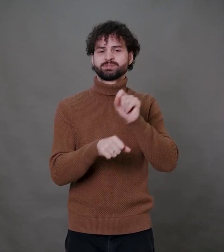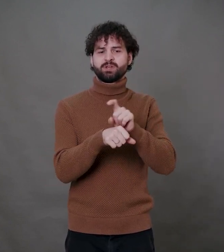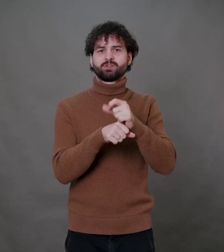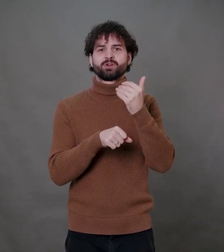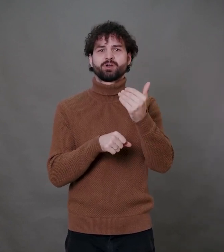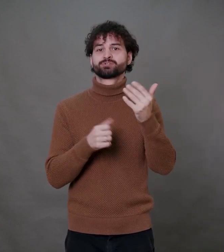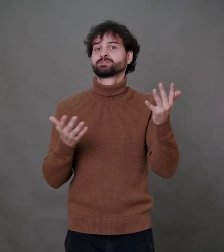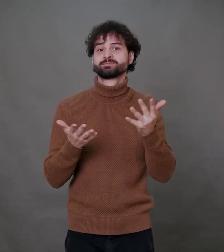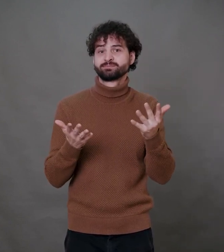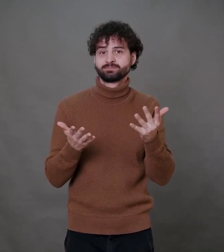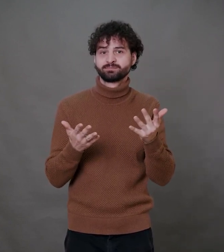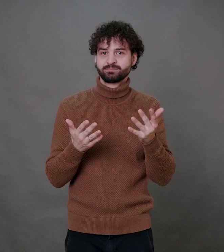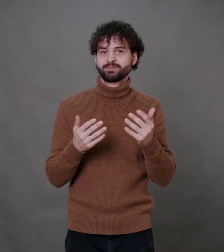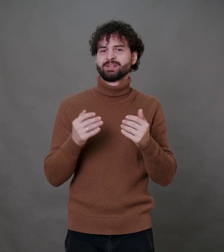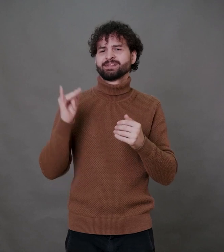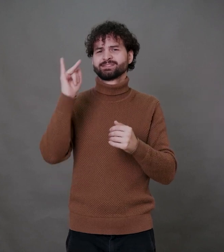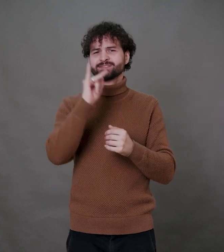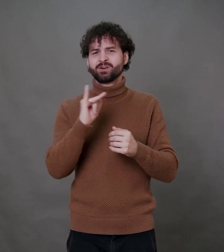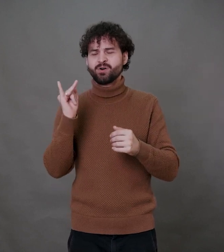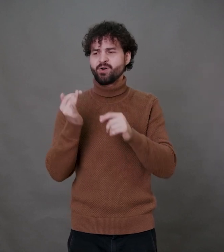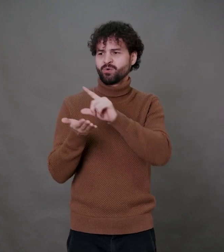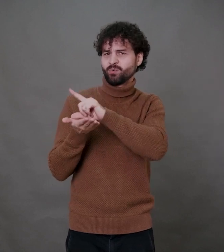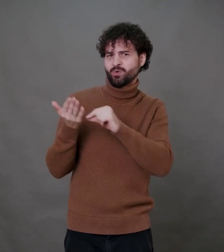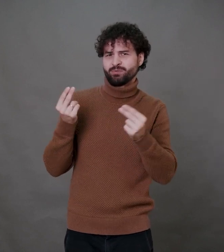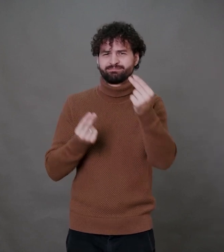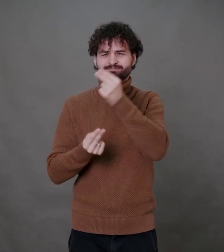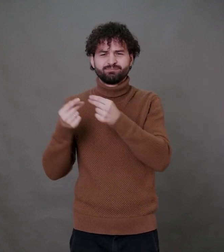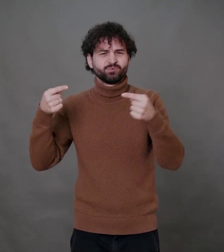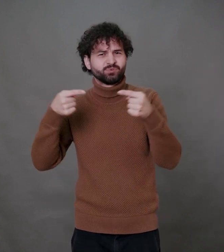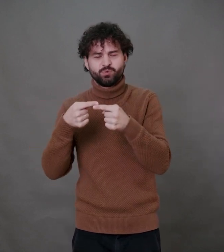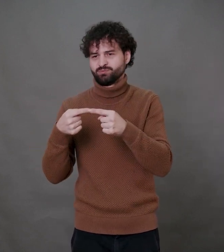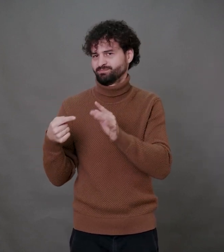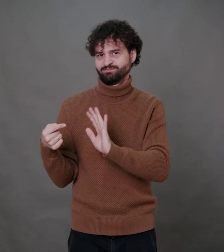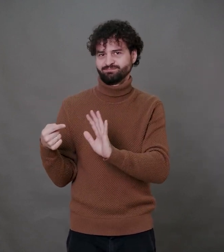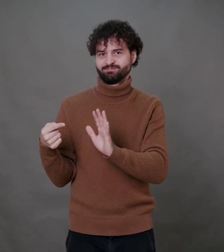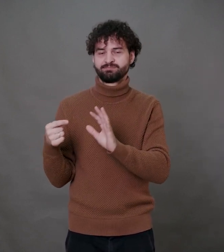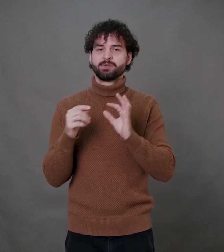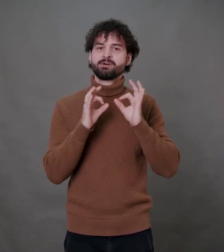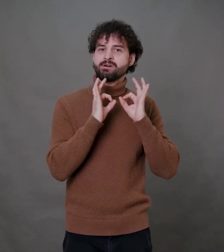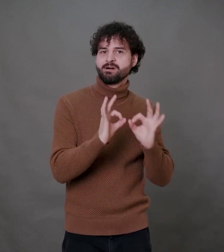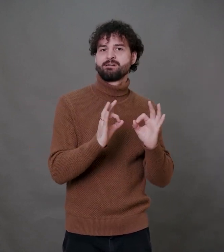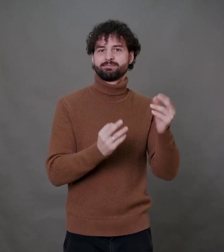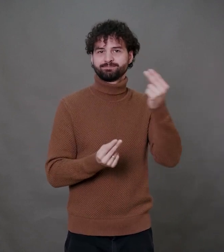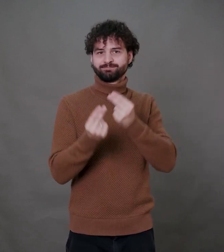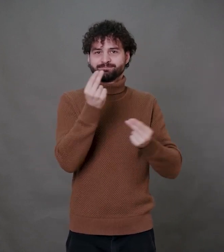не историческая реконструкция, а создание